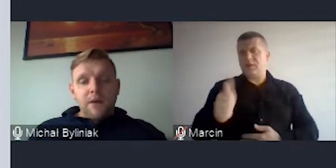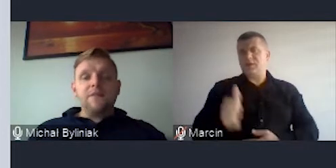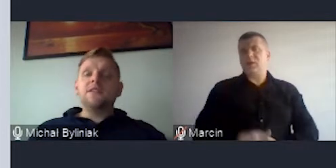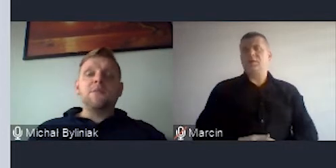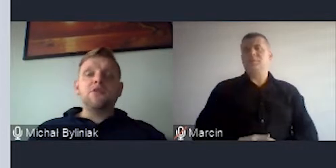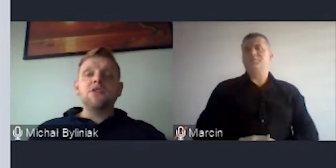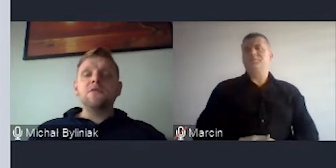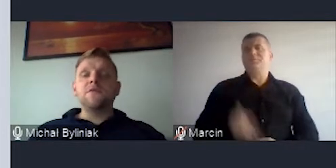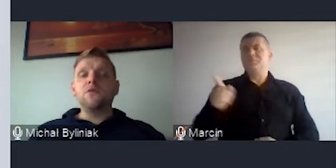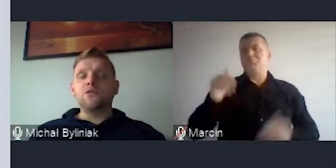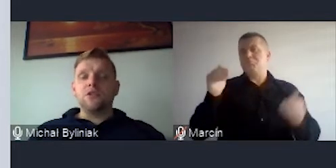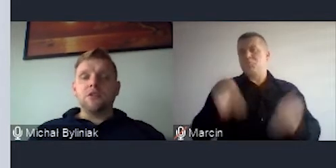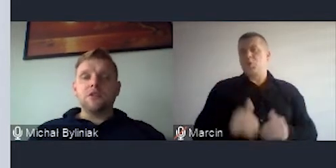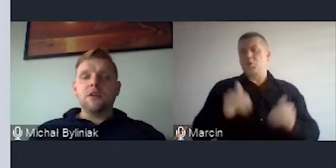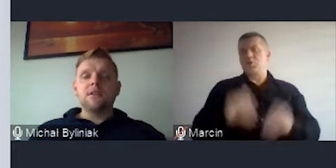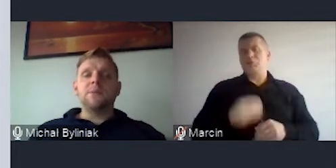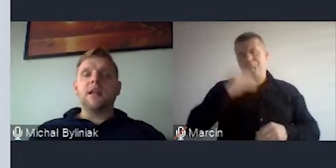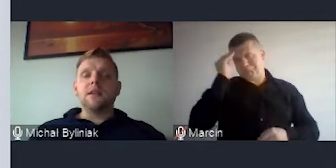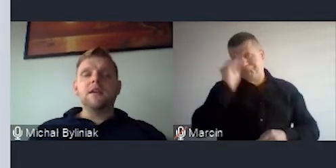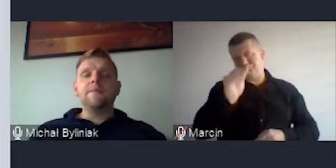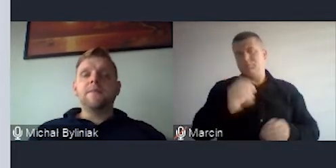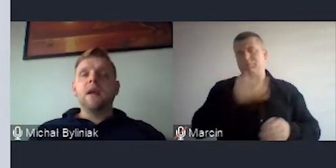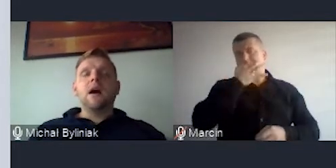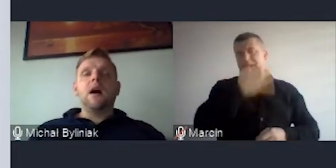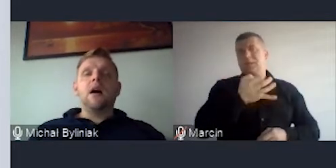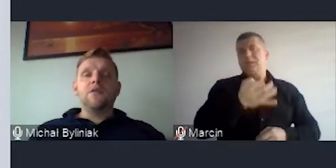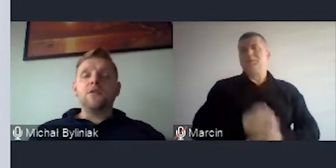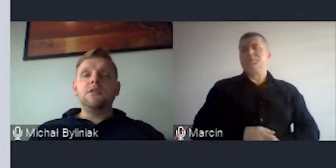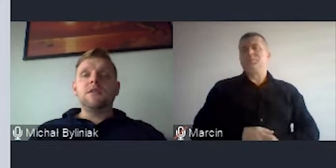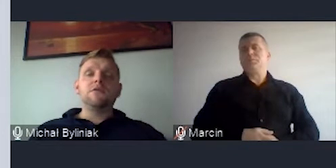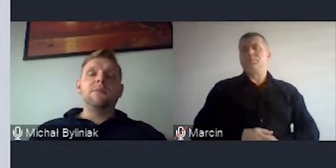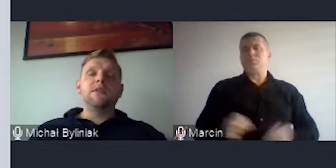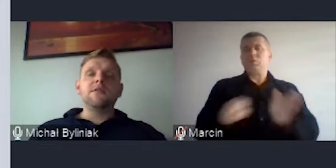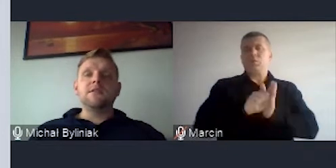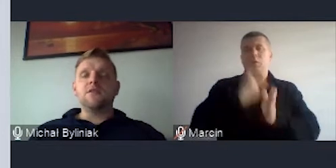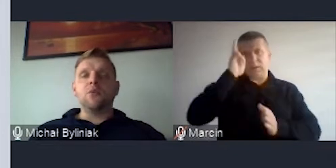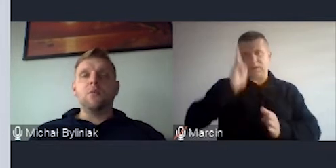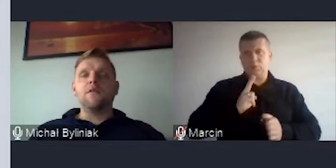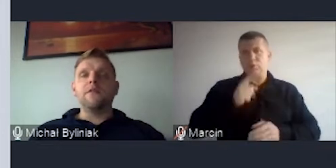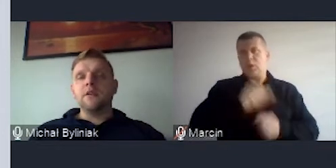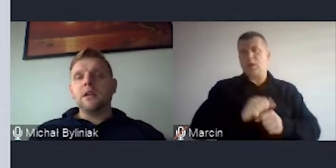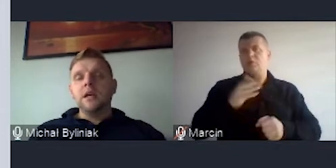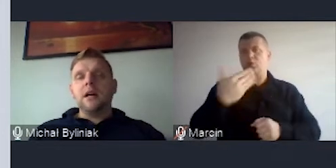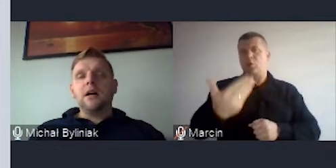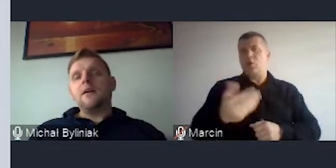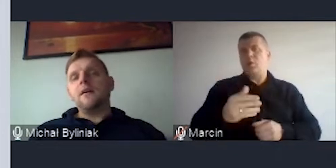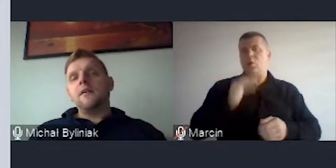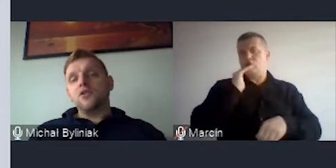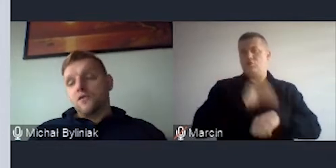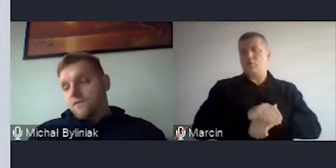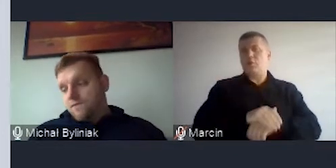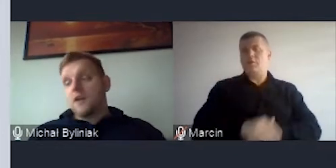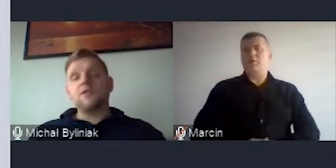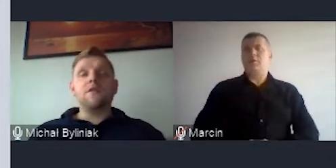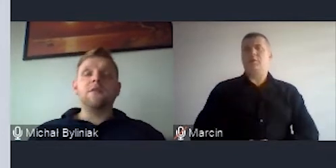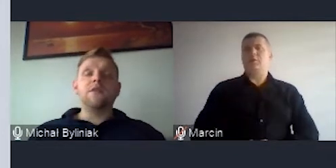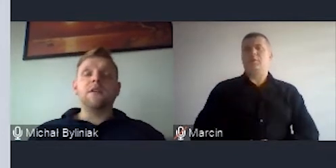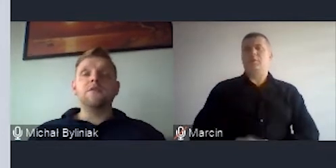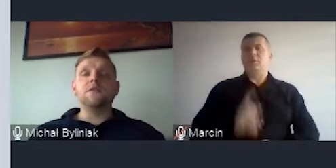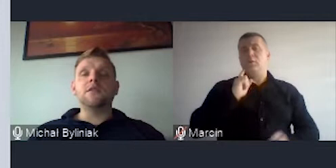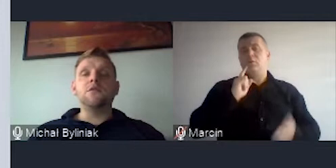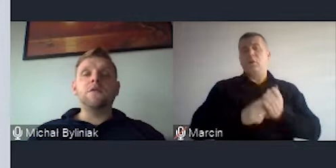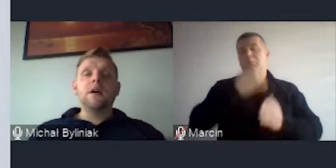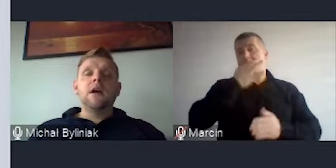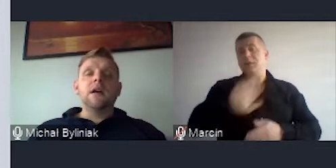Beneficjent może się zwrócić z pytaniem do instytucji będącej stroną umowy, właśnie o kwalifikowalność wydatków,